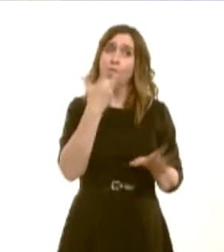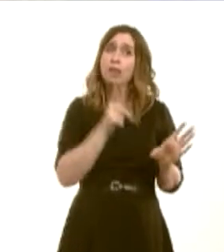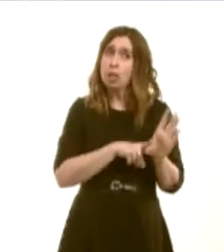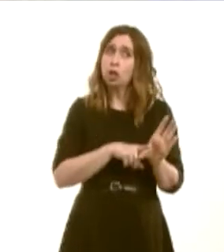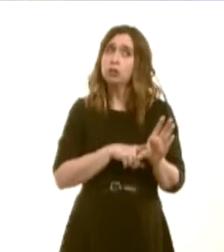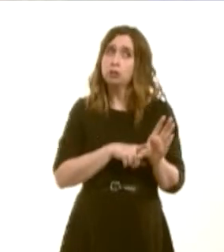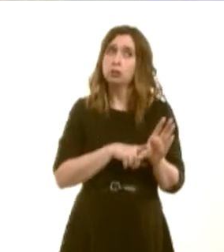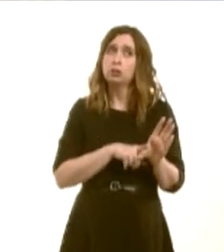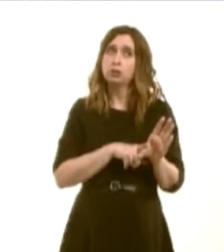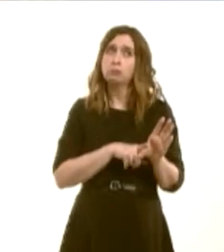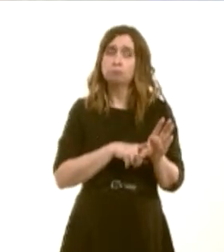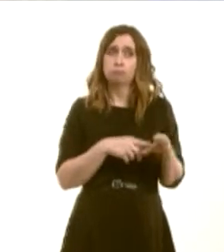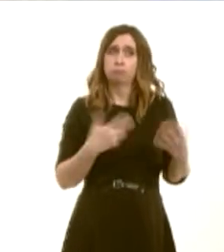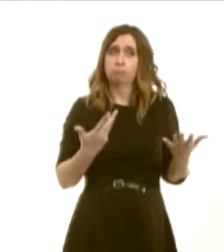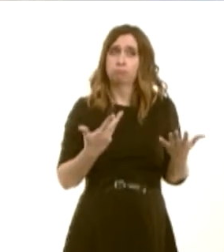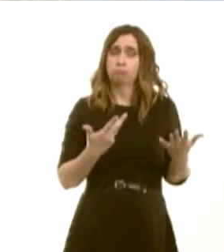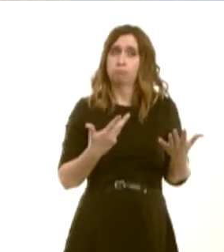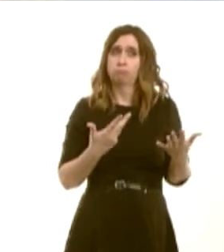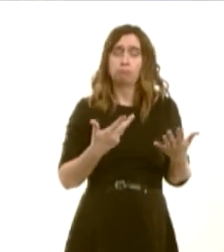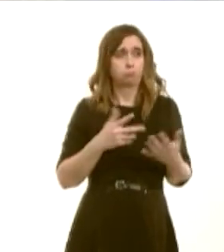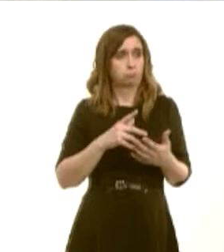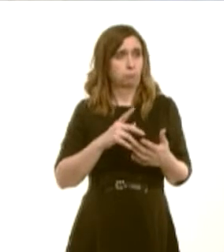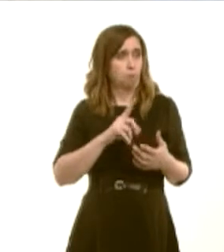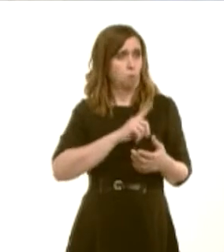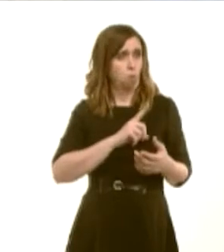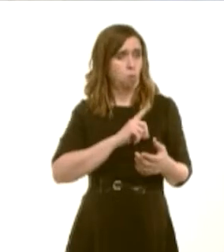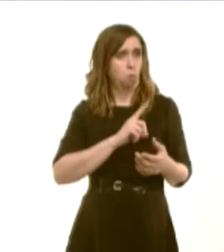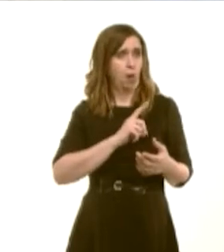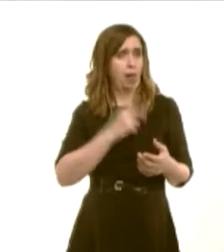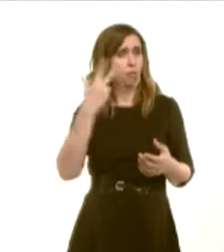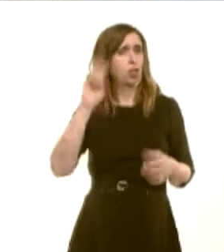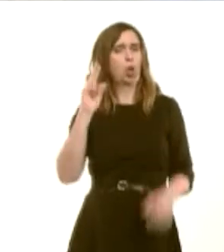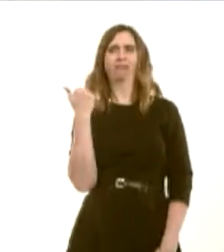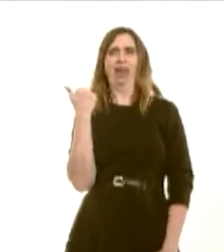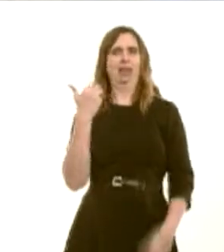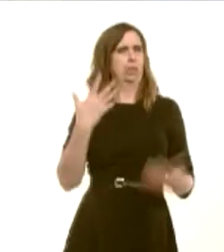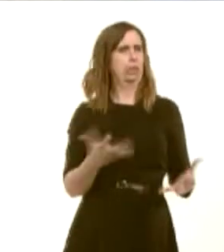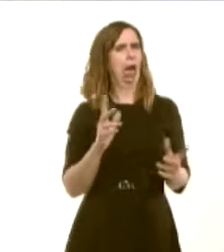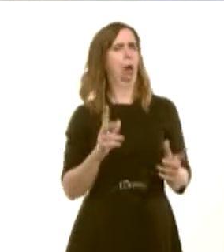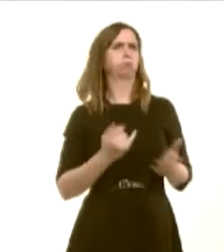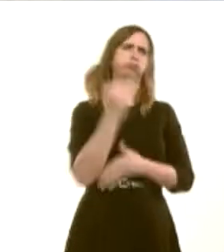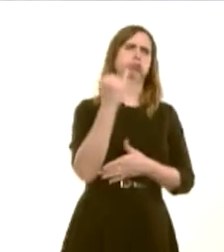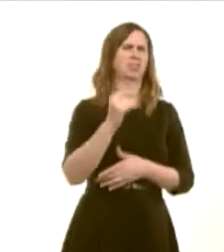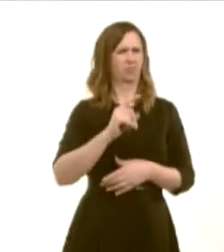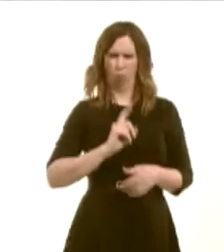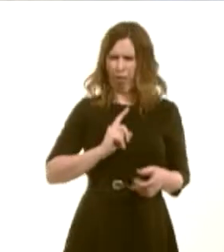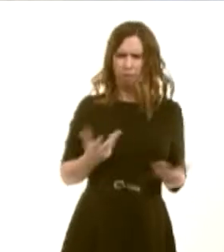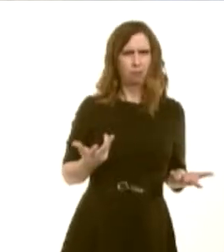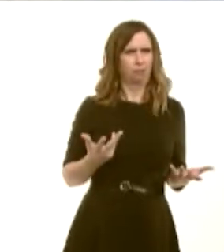ywín dderbyniol nawr, pam oedd eín dderbyniol dair blynedd yn Ùl? Nid wyf yn gweld, a dweud y gwir, beth sydd wedi newid. Ond y gwir yw, wrth gwrs, fod Betsi Cadwaladr wedi gwario